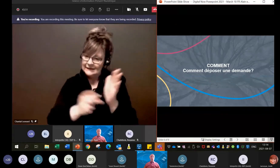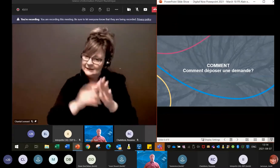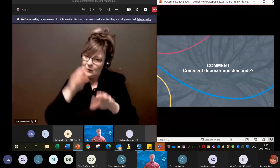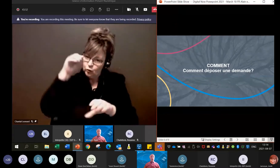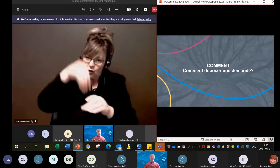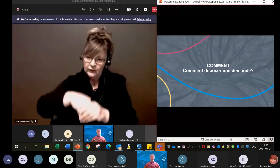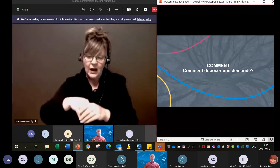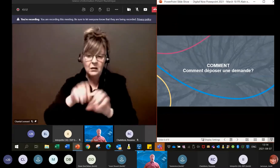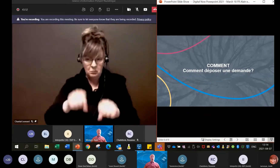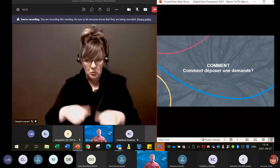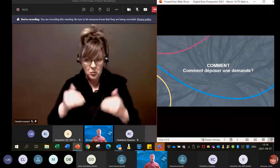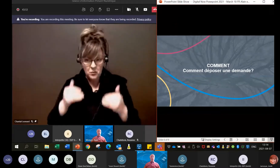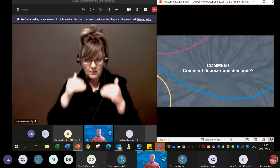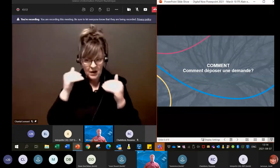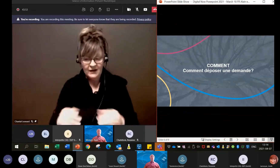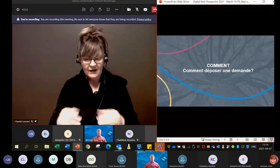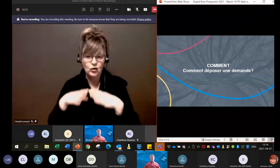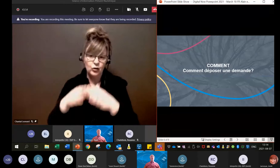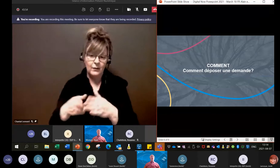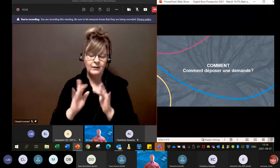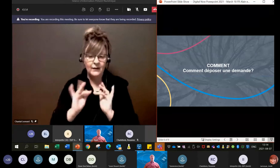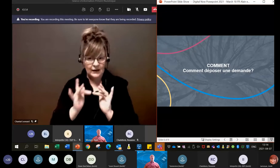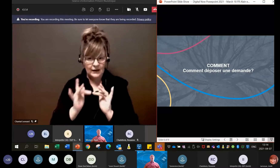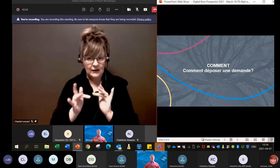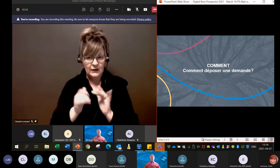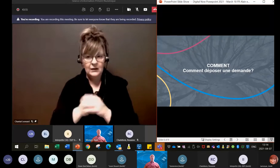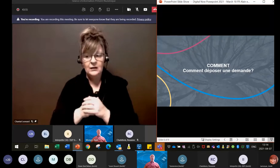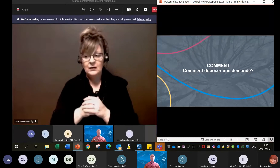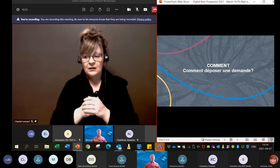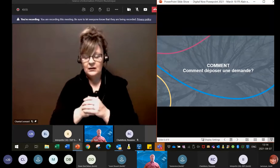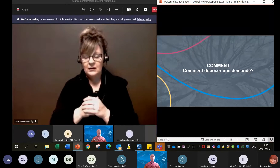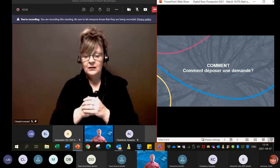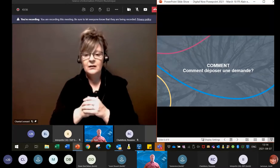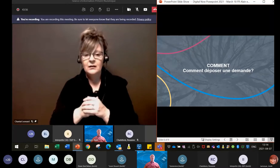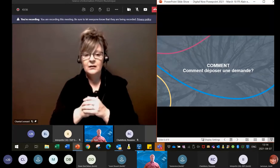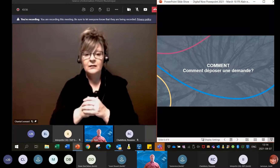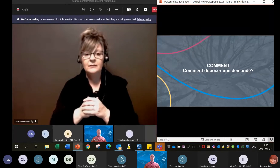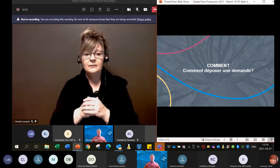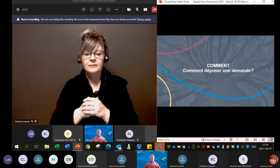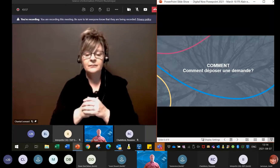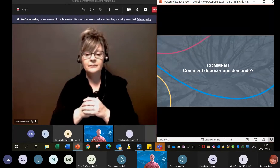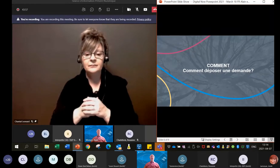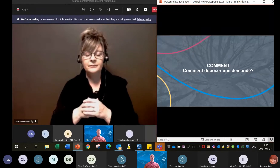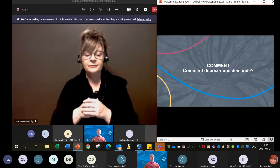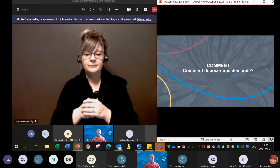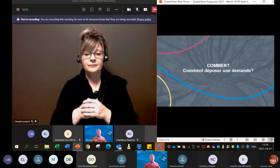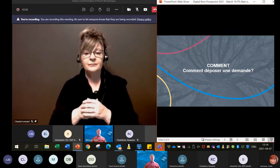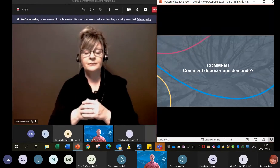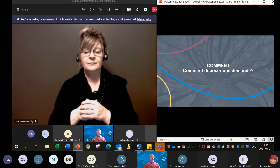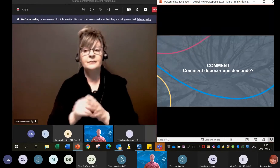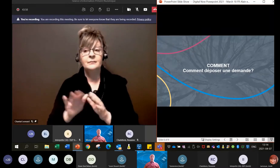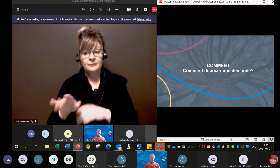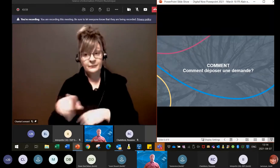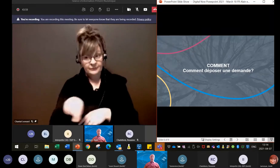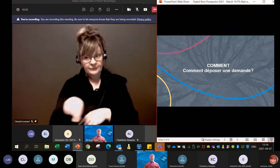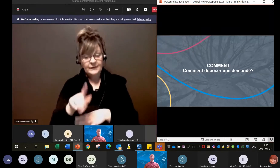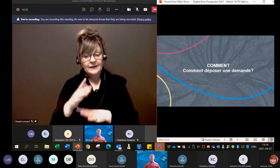une demande en ligne. Un rappel que vous